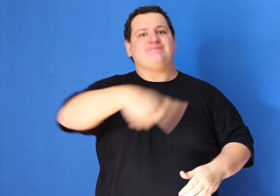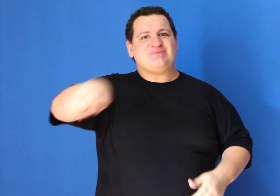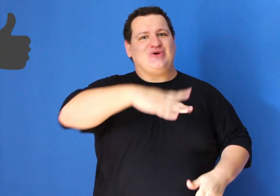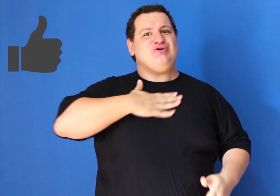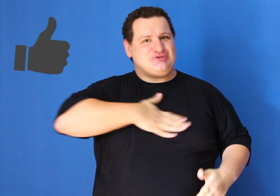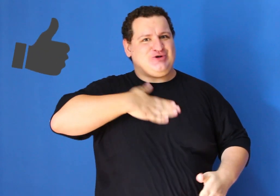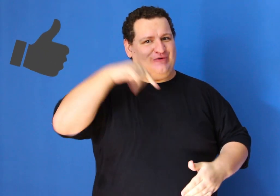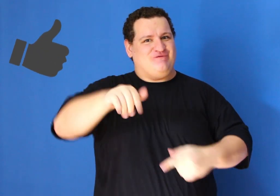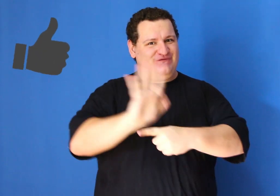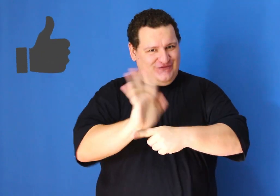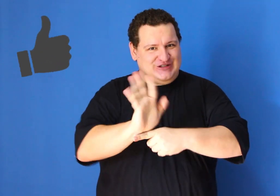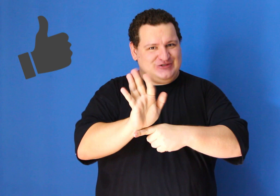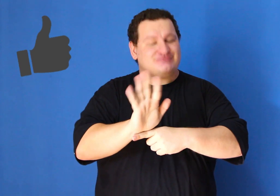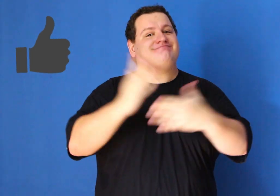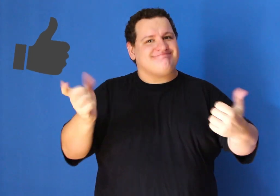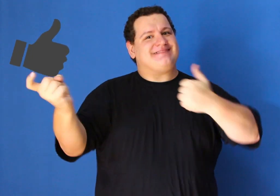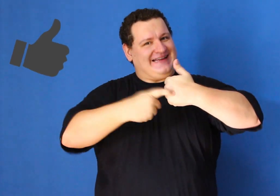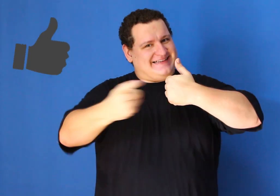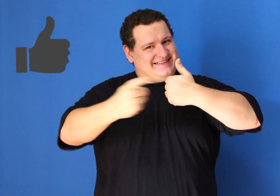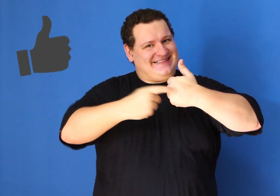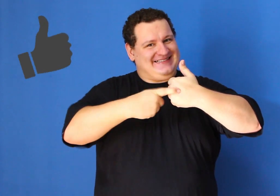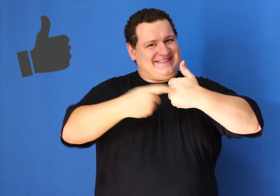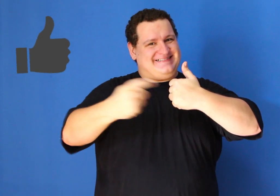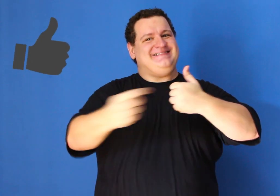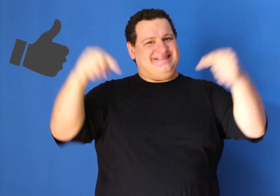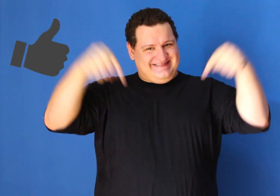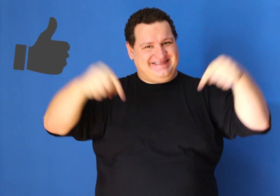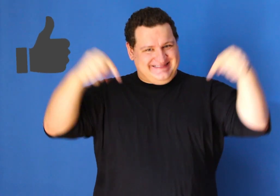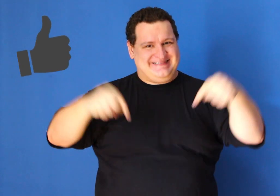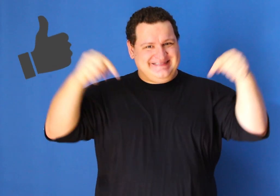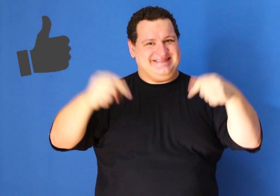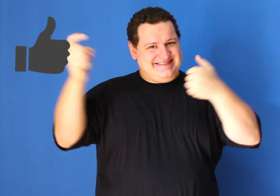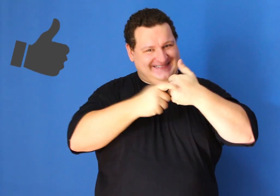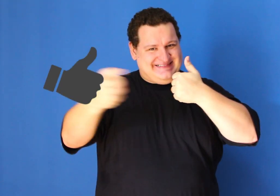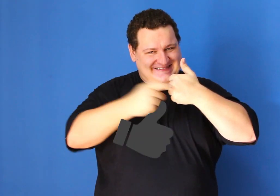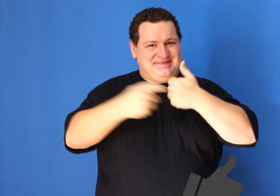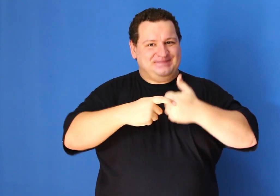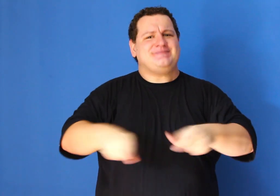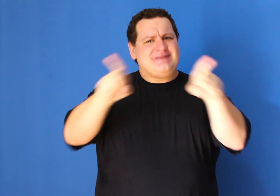Gostou do vídeo? Clique aí!